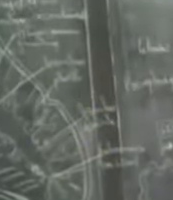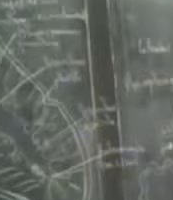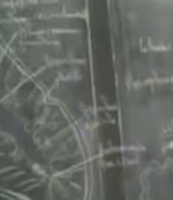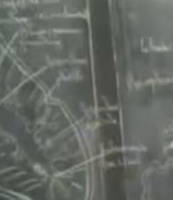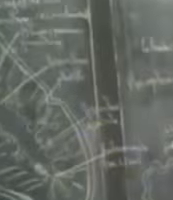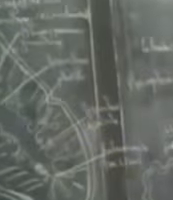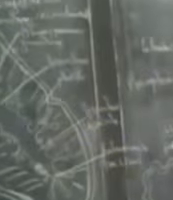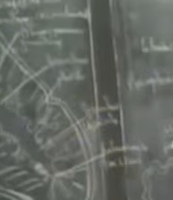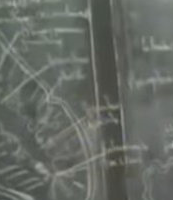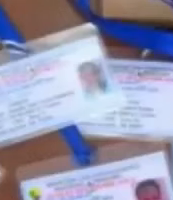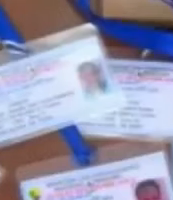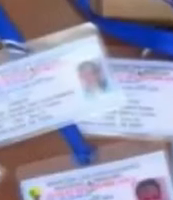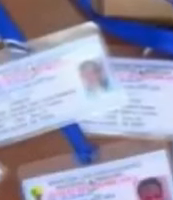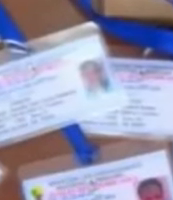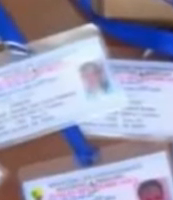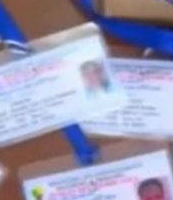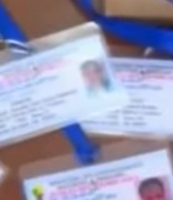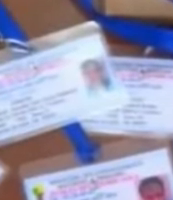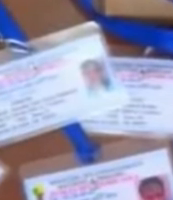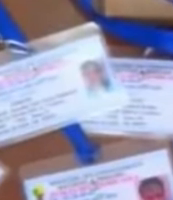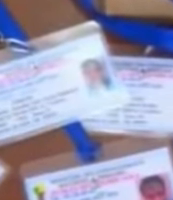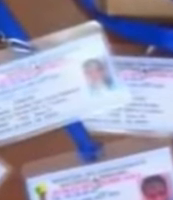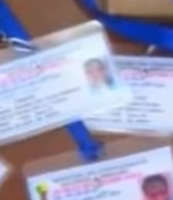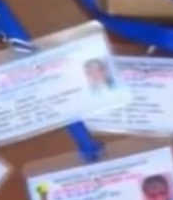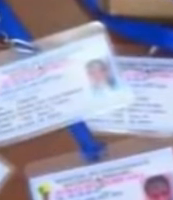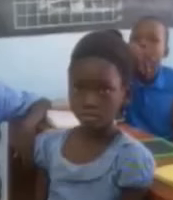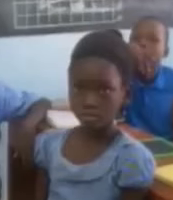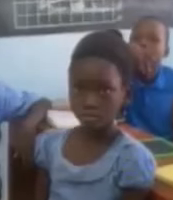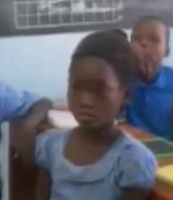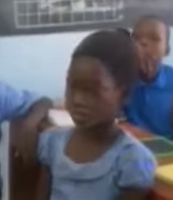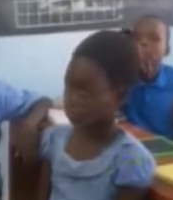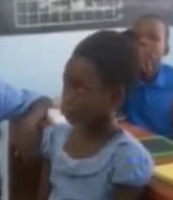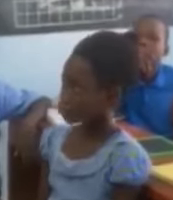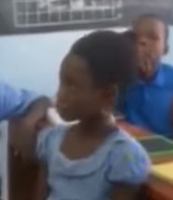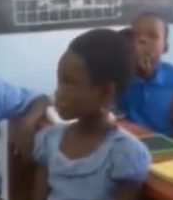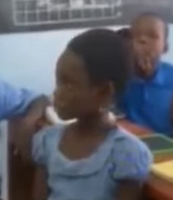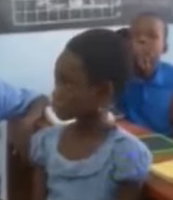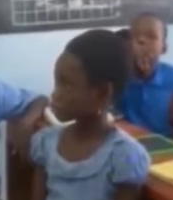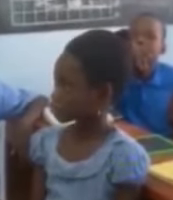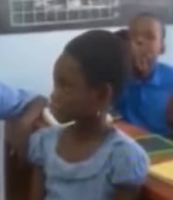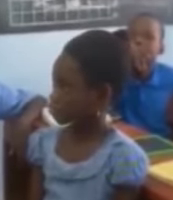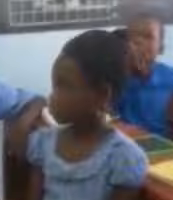Les cartes scolaires sont fin prêtes. Les candidats disent attendre le 6 juin avec sérénité.